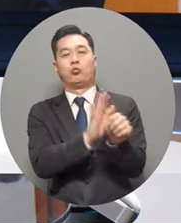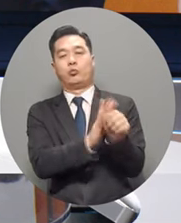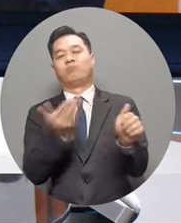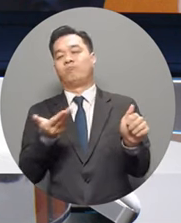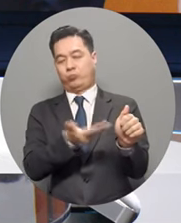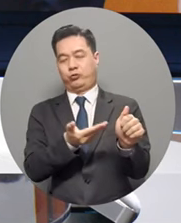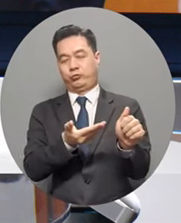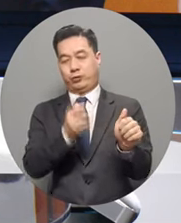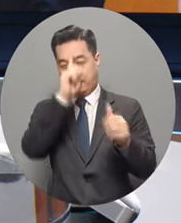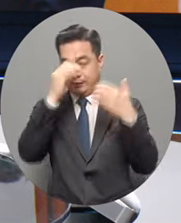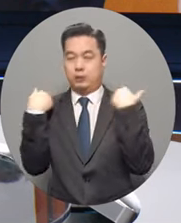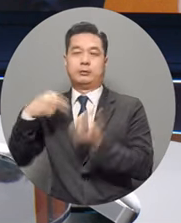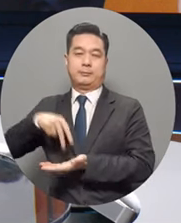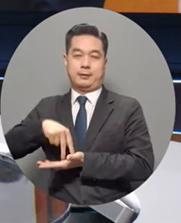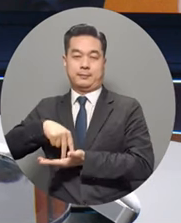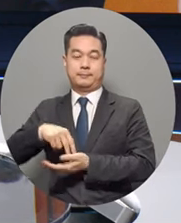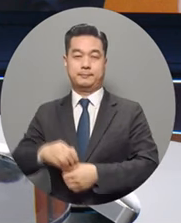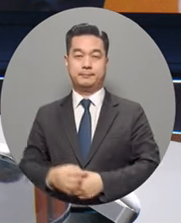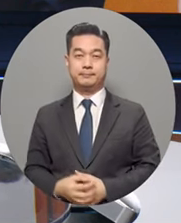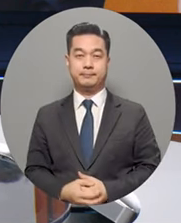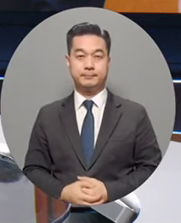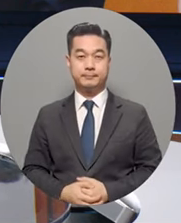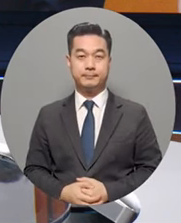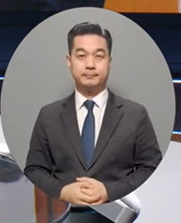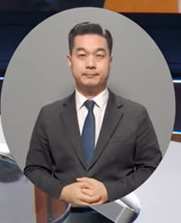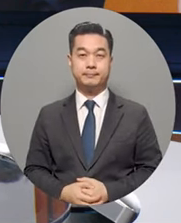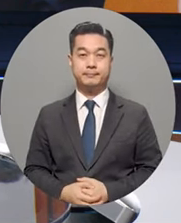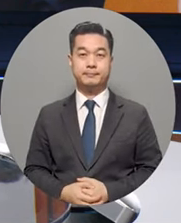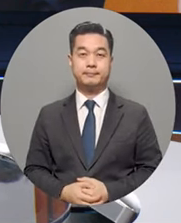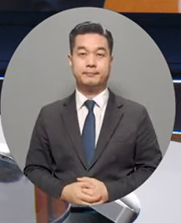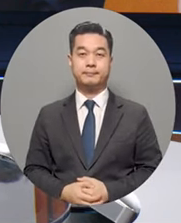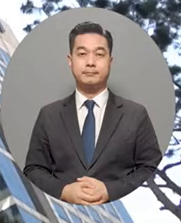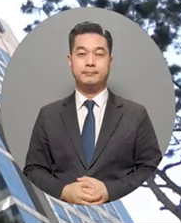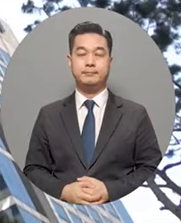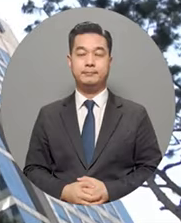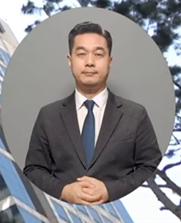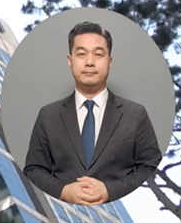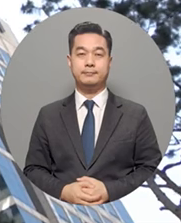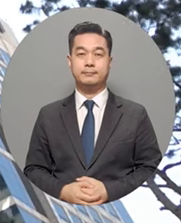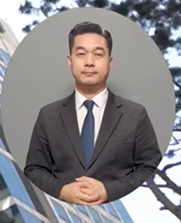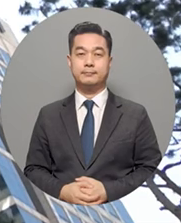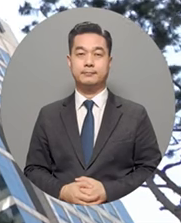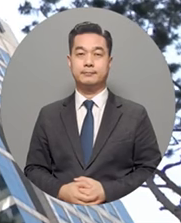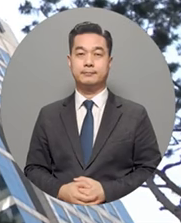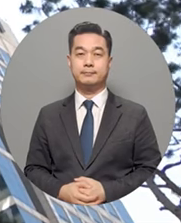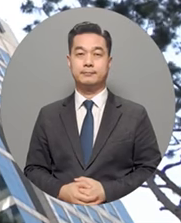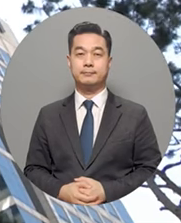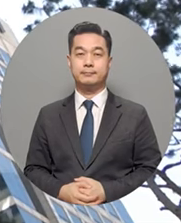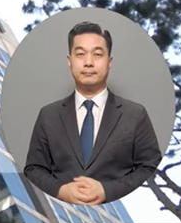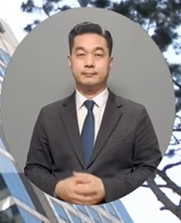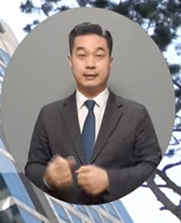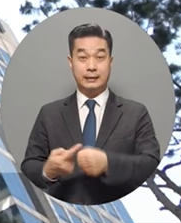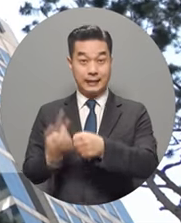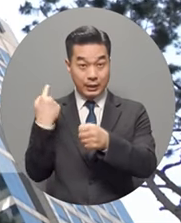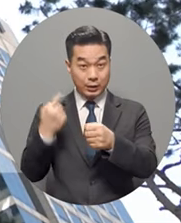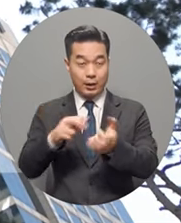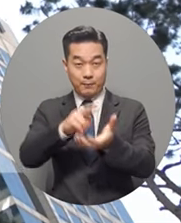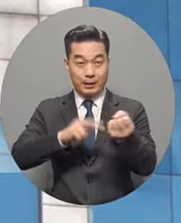내용입니다. 먼저 김세영 기자가 정리했습니다.